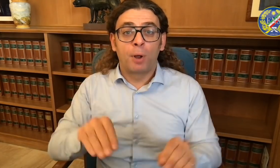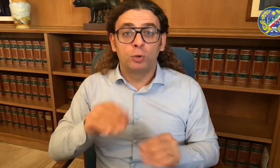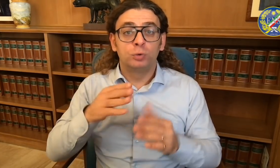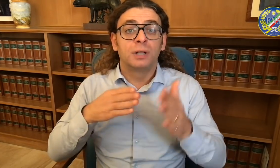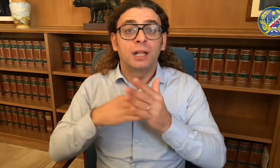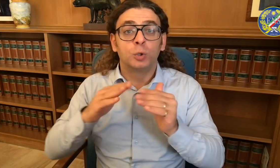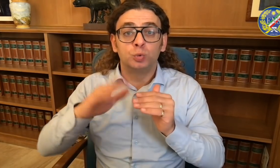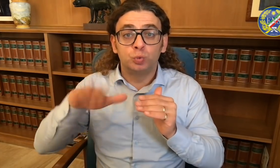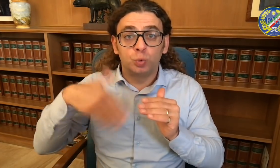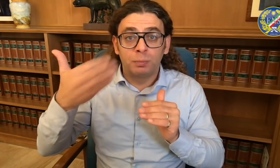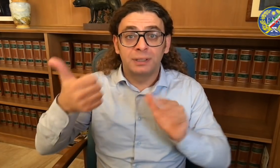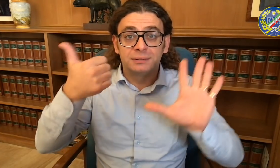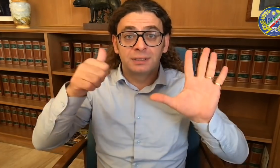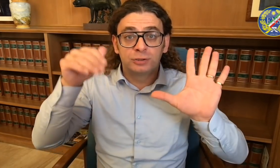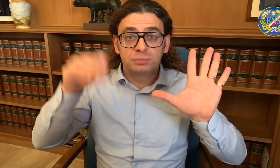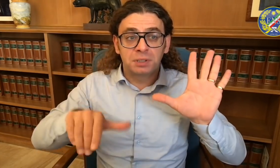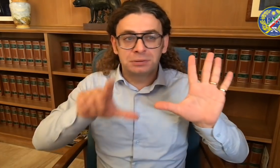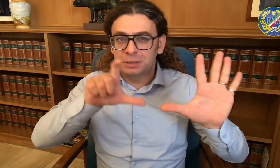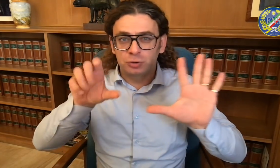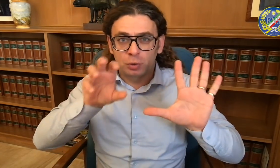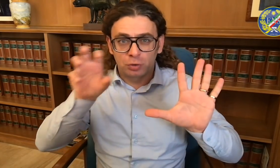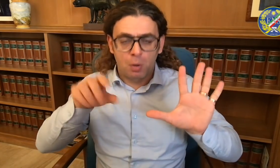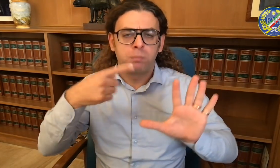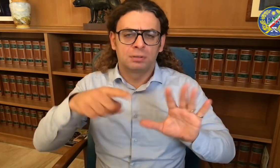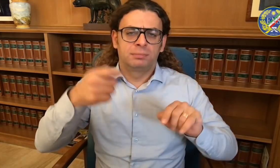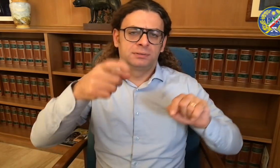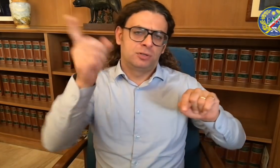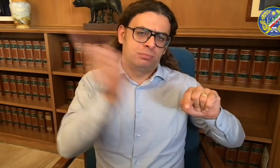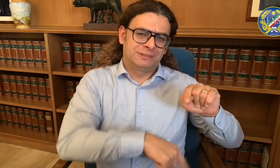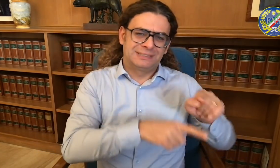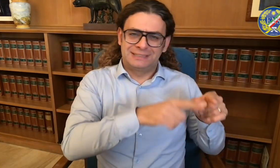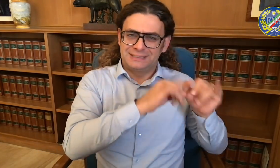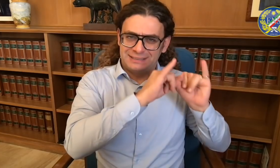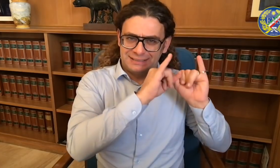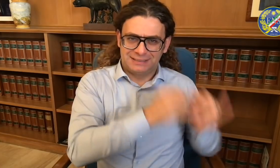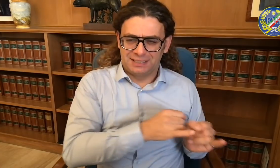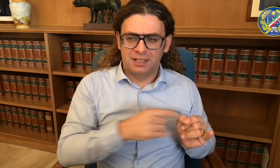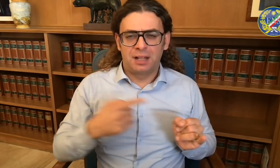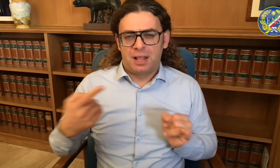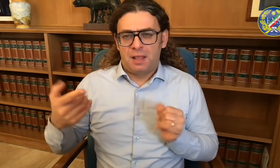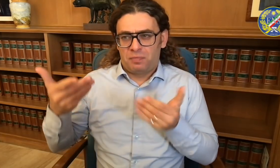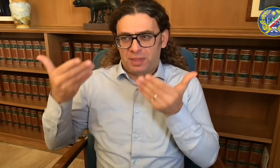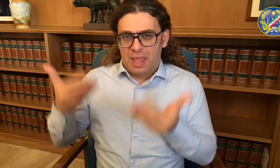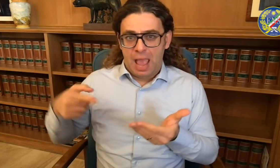Continueremo a percepire l'indennità fino all'eventuale collocamento lavorativo e al conseguente superamento della soglia di reddito di circa 16.700 euro.